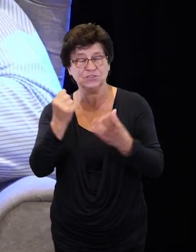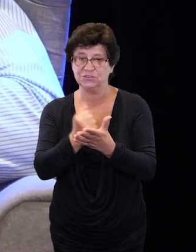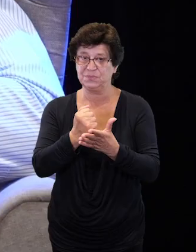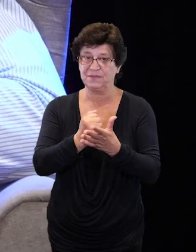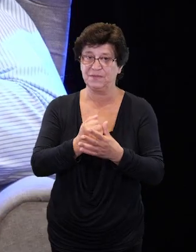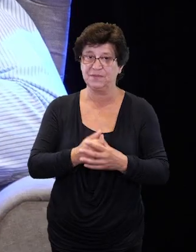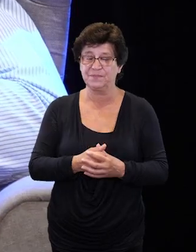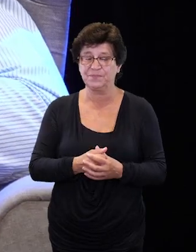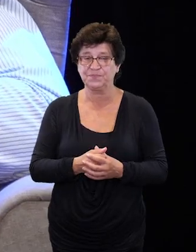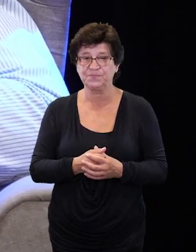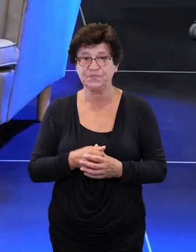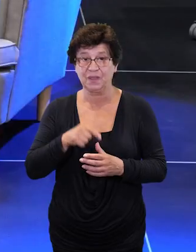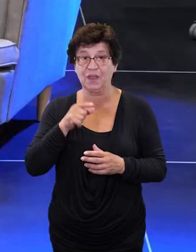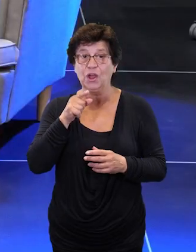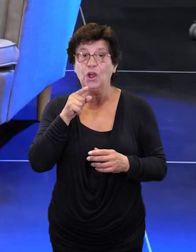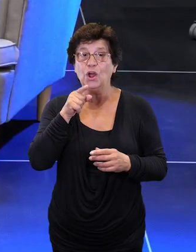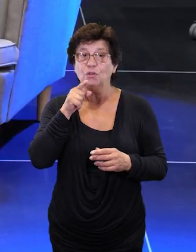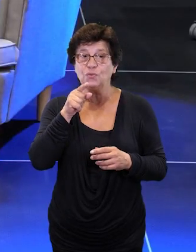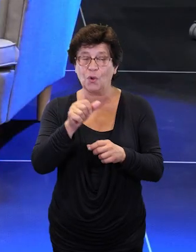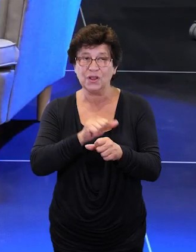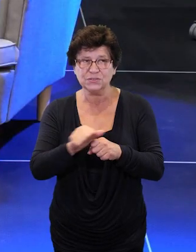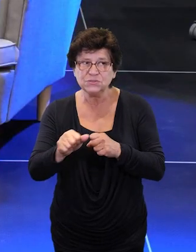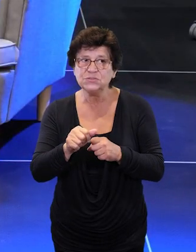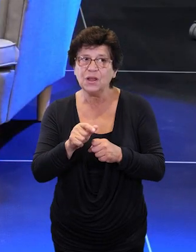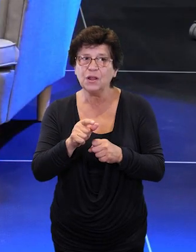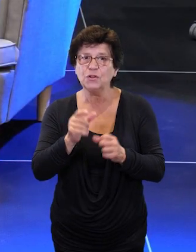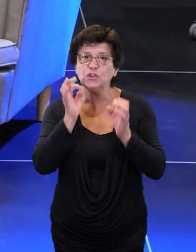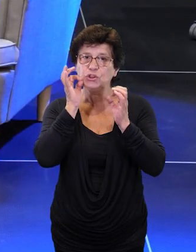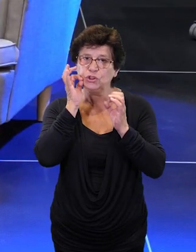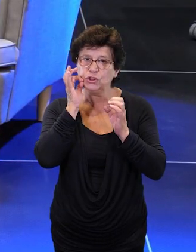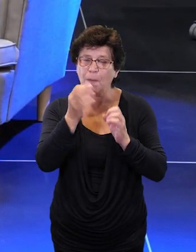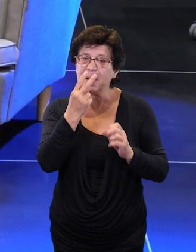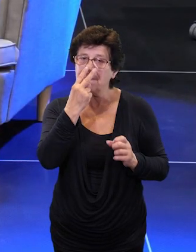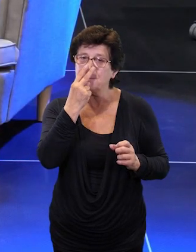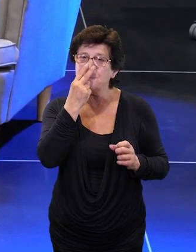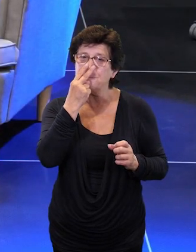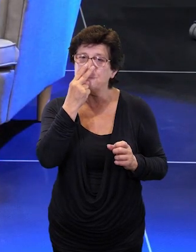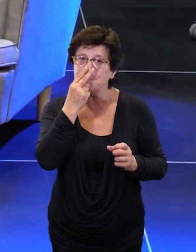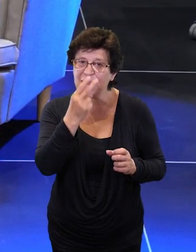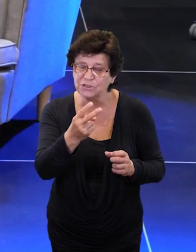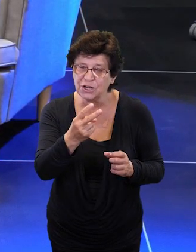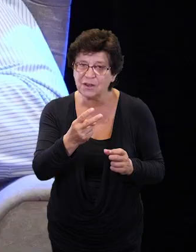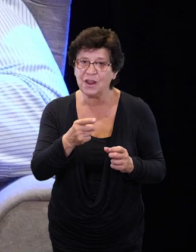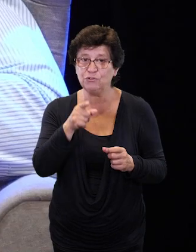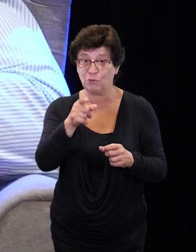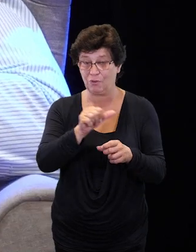Czyli głównym przesłaniem jest takie pozytywne nastawienie. Tak, ale poprzez ekscytującą, uważam, historię doktora Chomika,